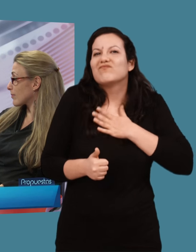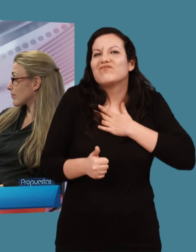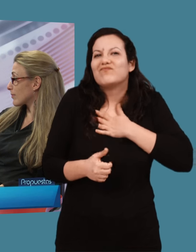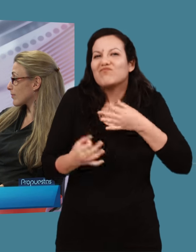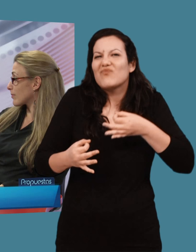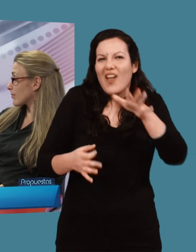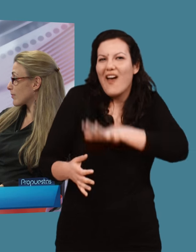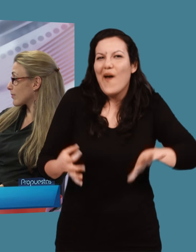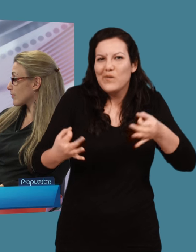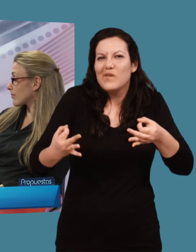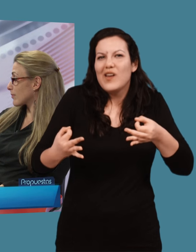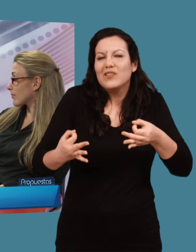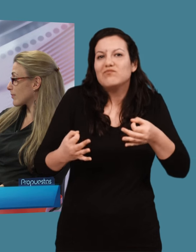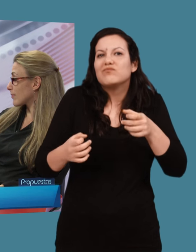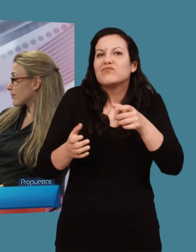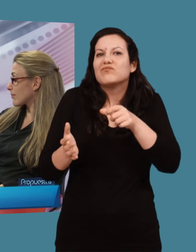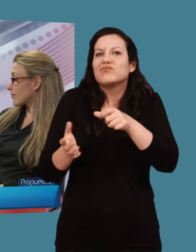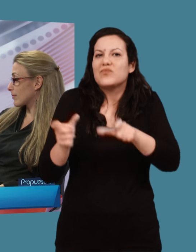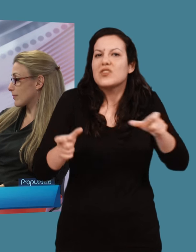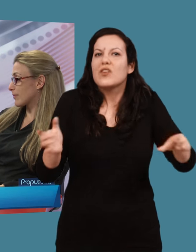de un buen ambiente por así decir, muchos de nuestros chicos son otras ciudades,